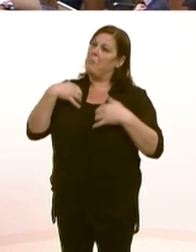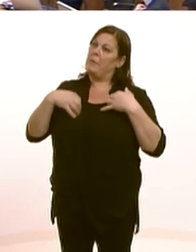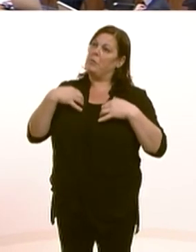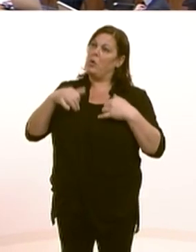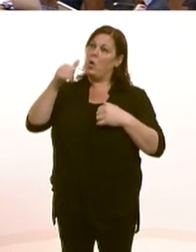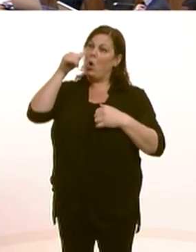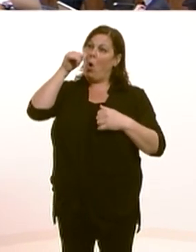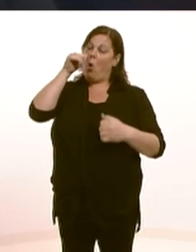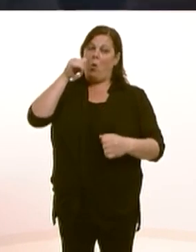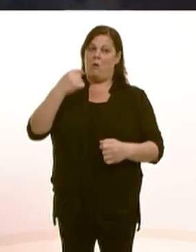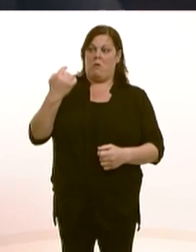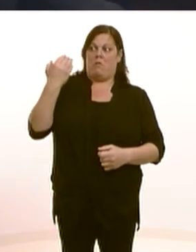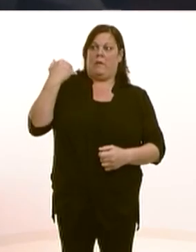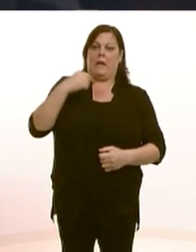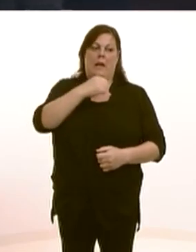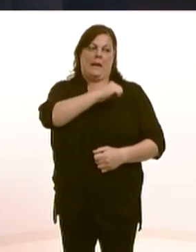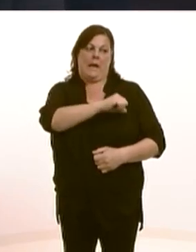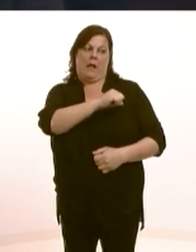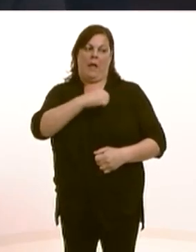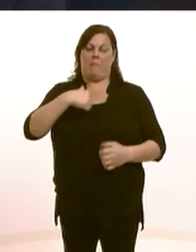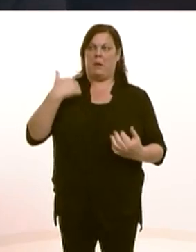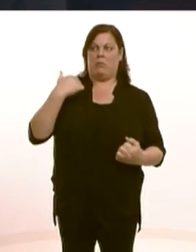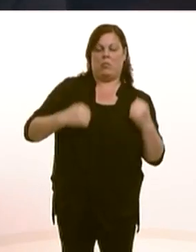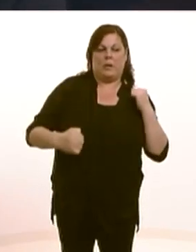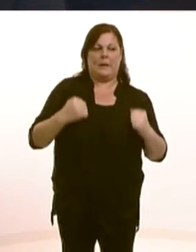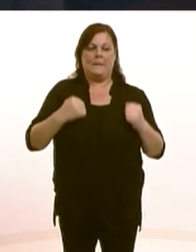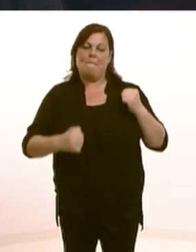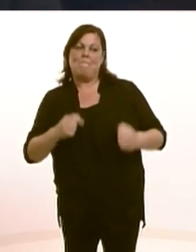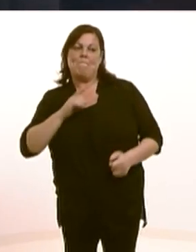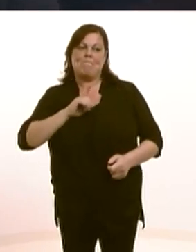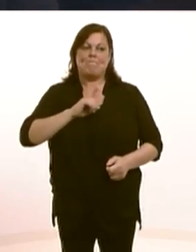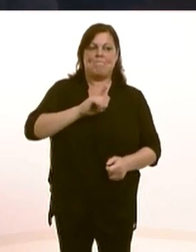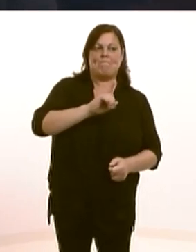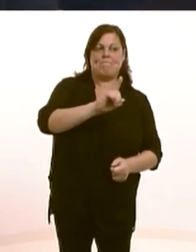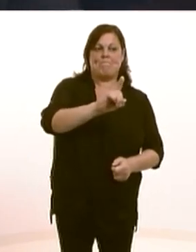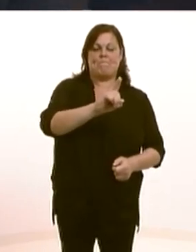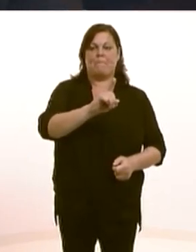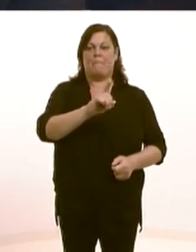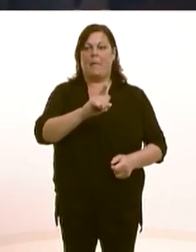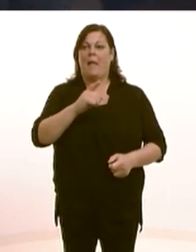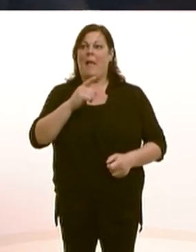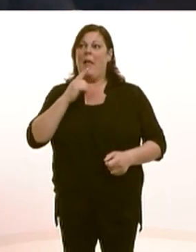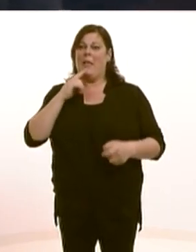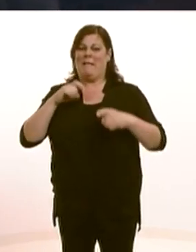yn mynd yn rhy glou ar hyd yr un trac ag yr oeddwn iín rhedeg arno, ac felly, y cwestiwn